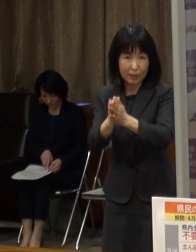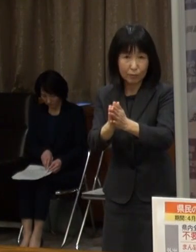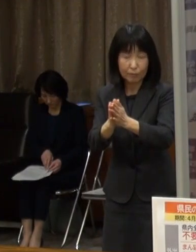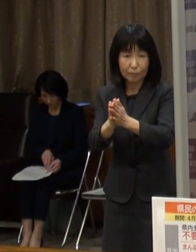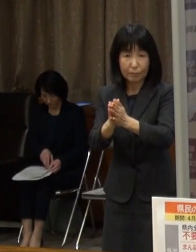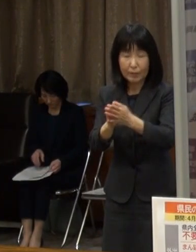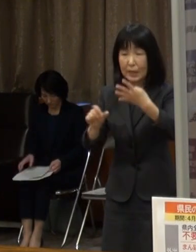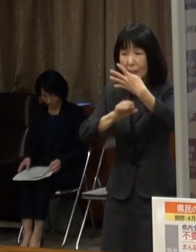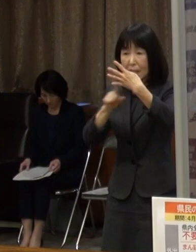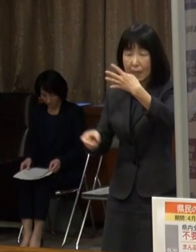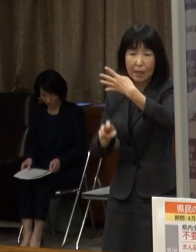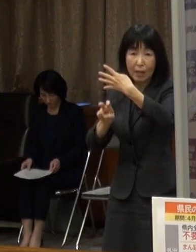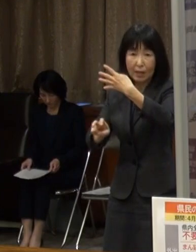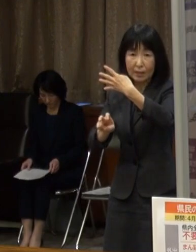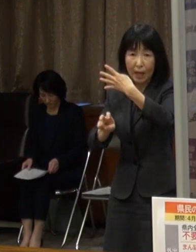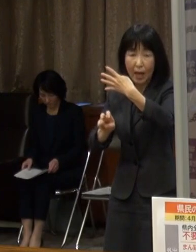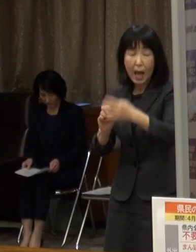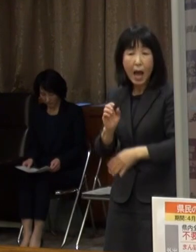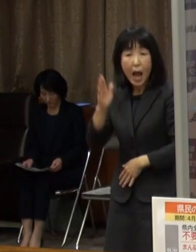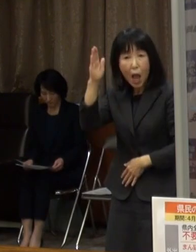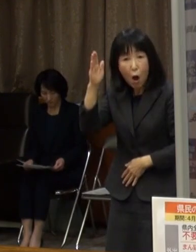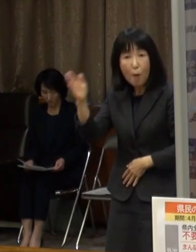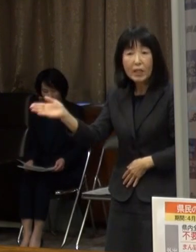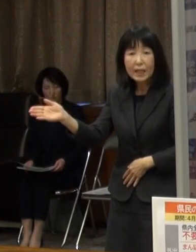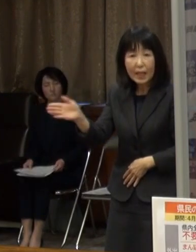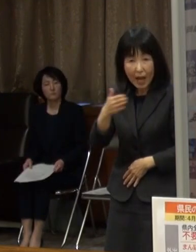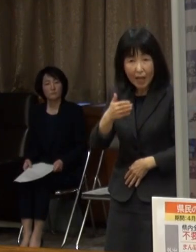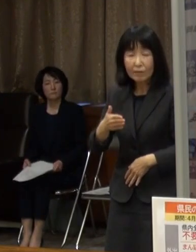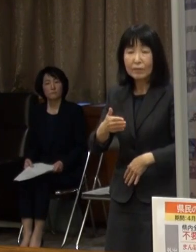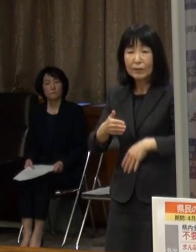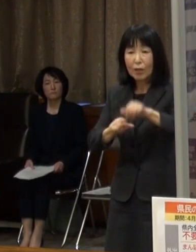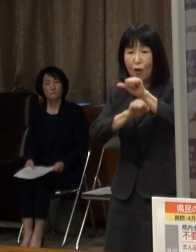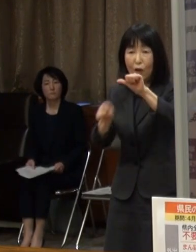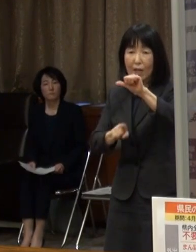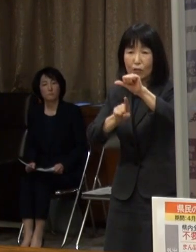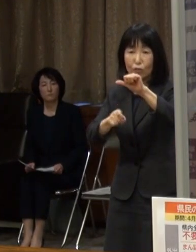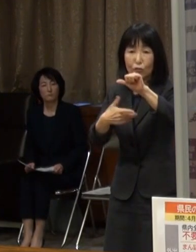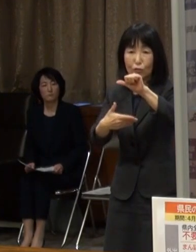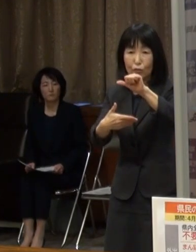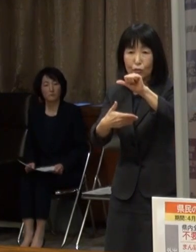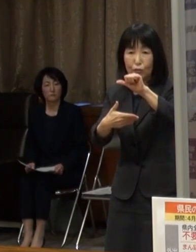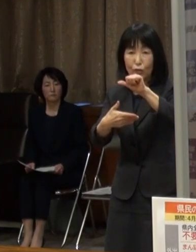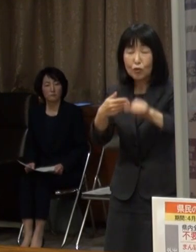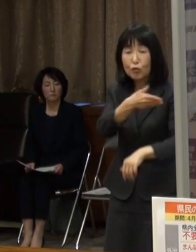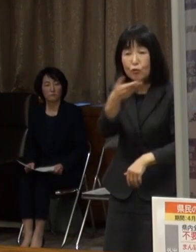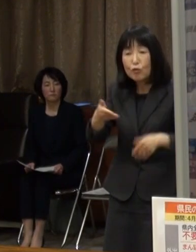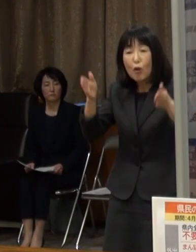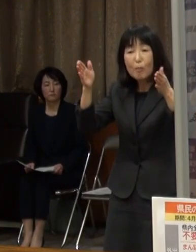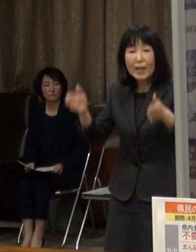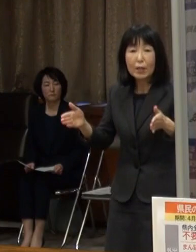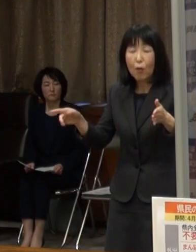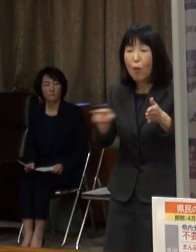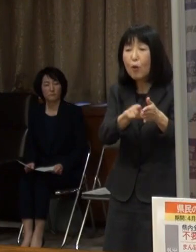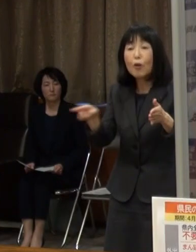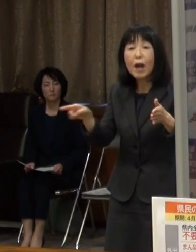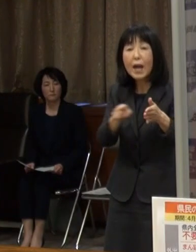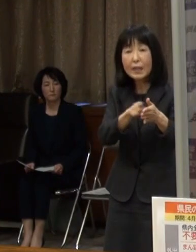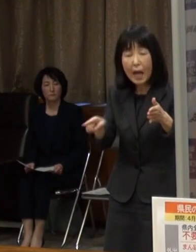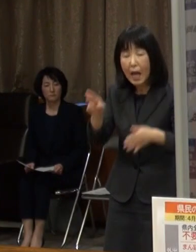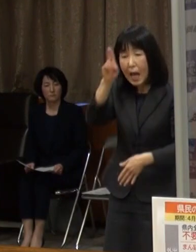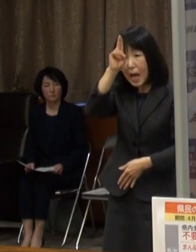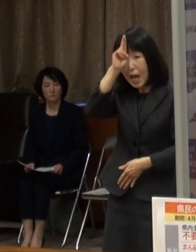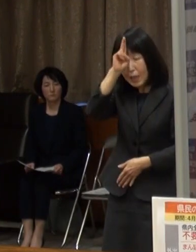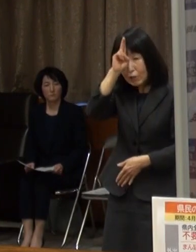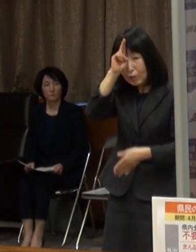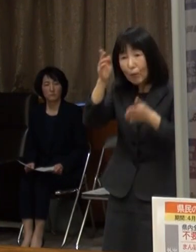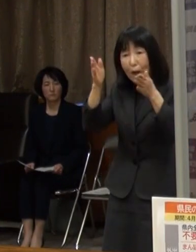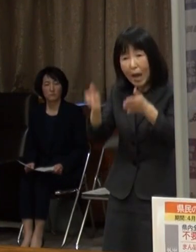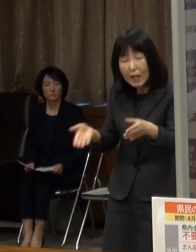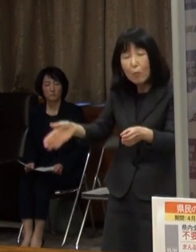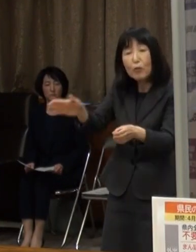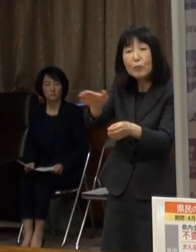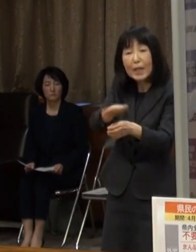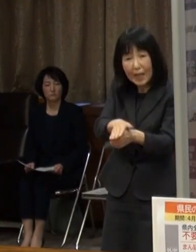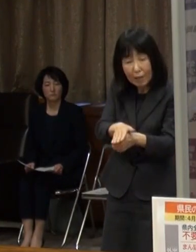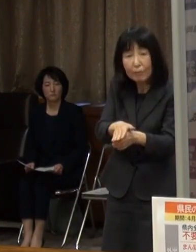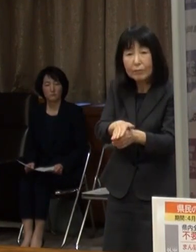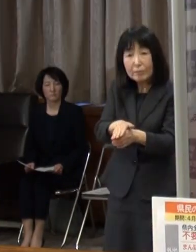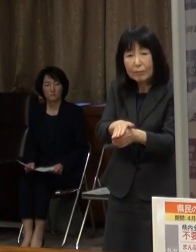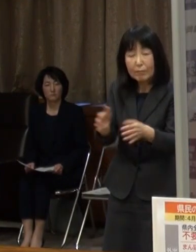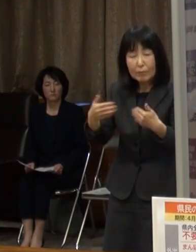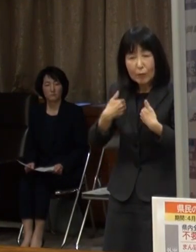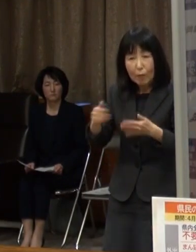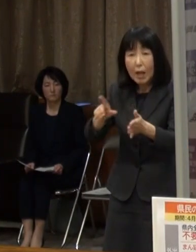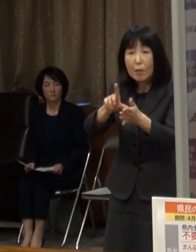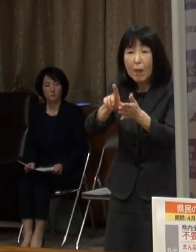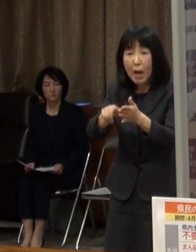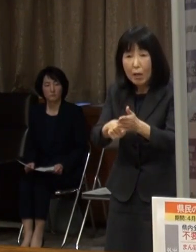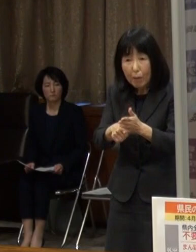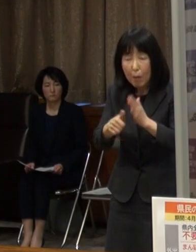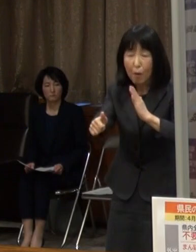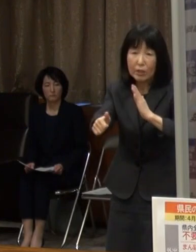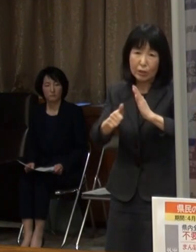４月２０日火曜日から５月１９日水曜日までの期間 日中も含め 不要不急の外出を自粛してください